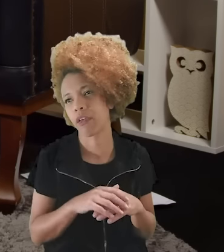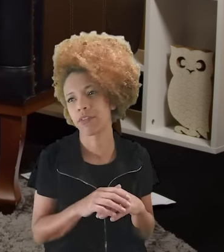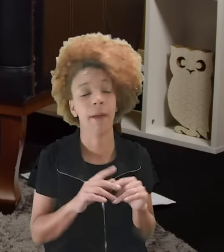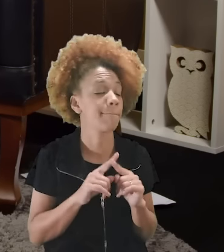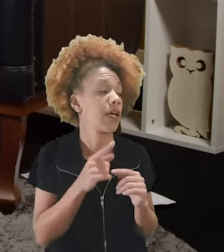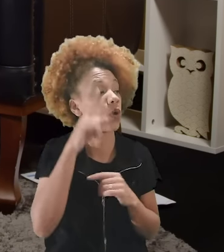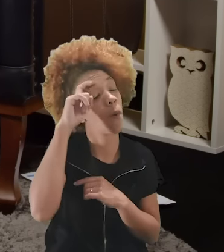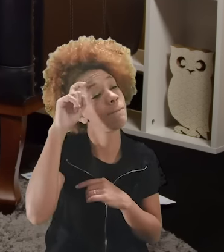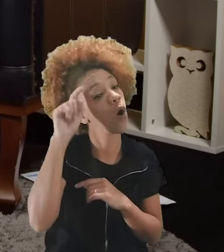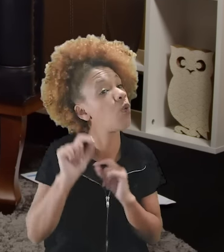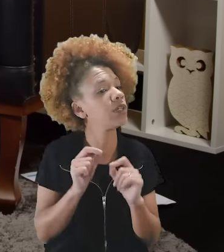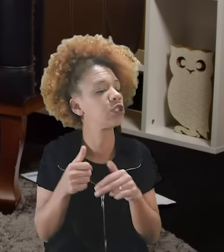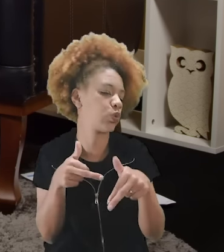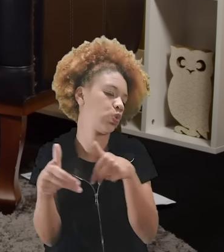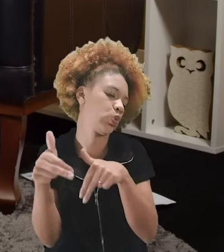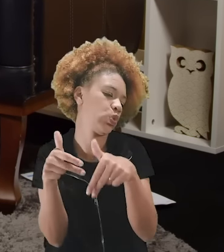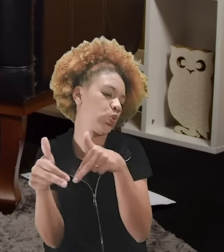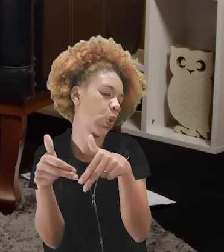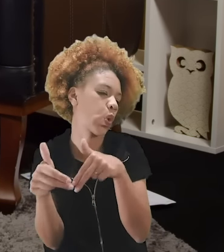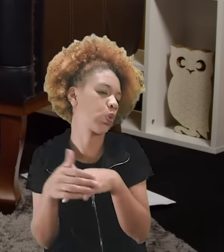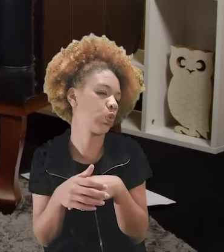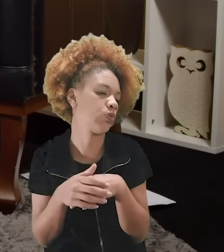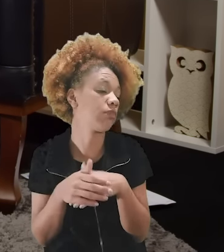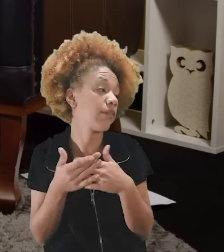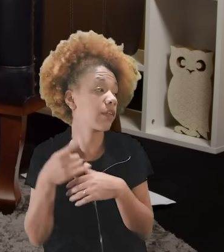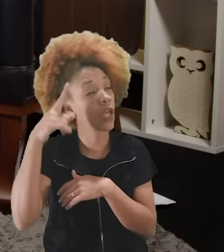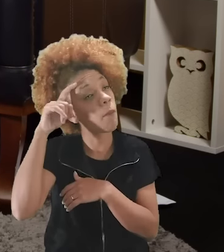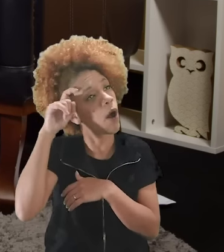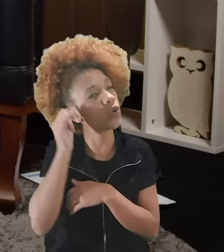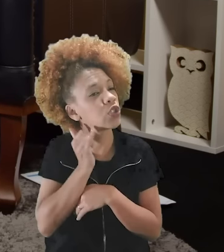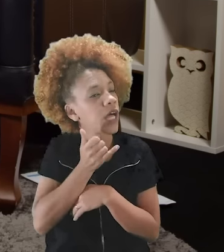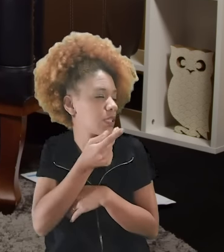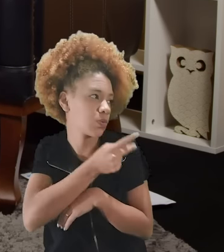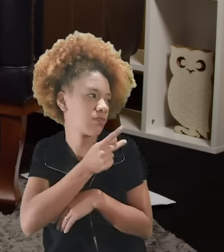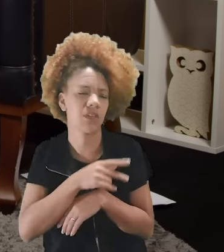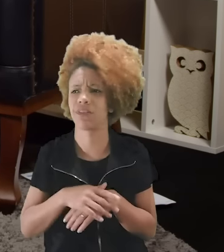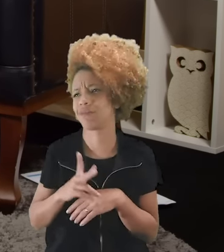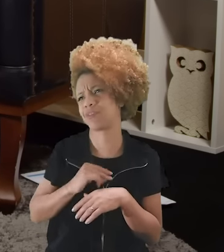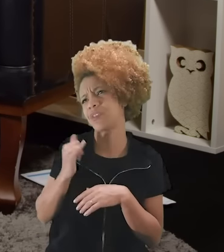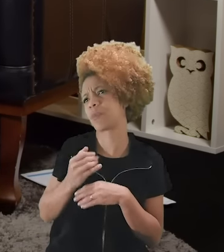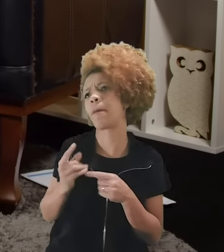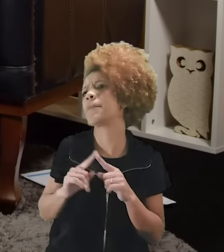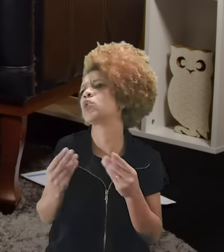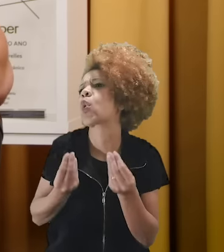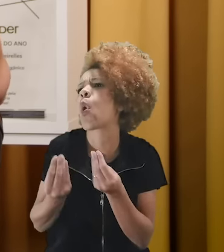uma situação Maurício um jogo de inseri o Maurício dentro de uma narração sua [ __ ] merda mas como